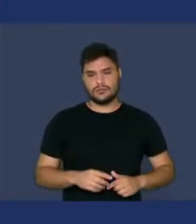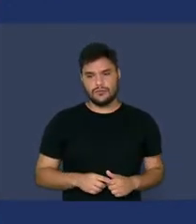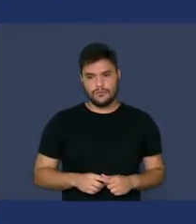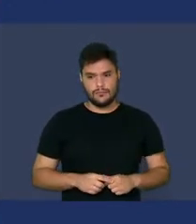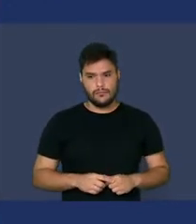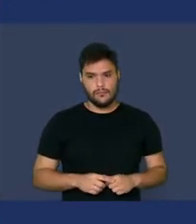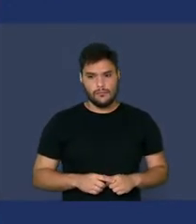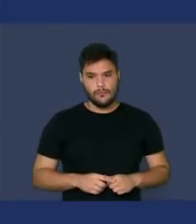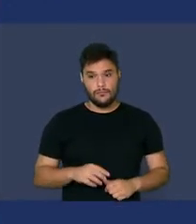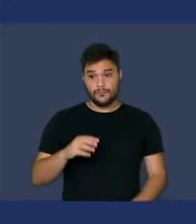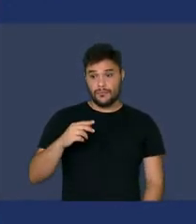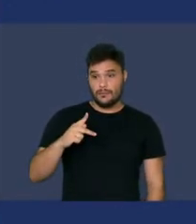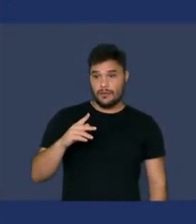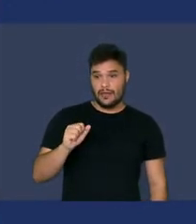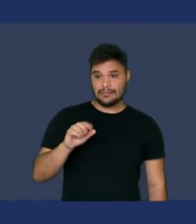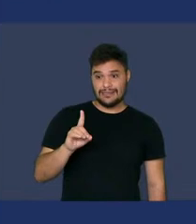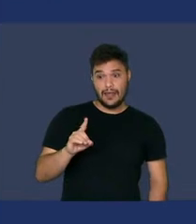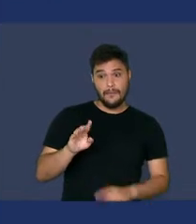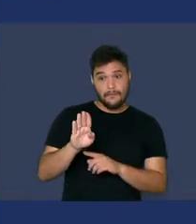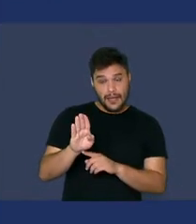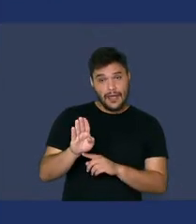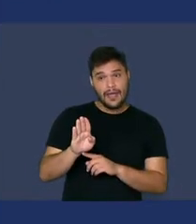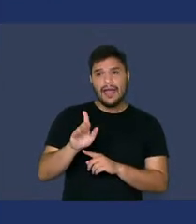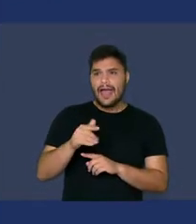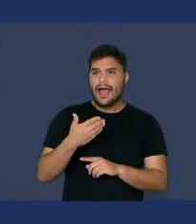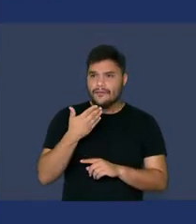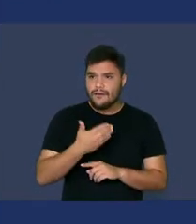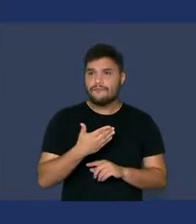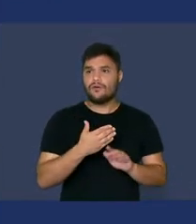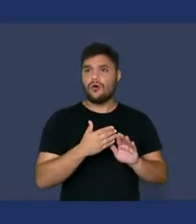DESTAQUE DO NOVO. É E PRECISO SUPRIMIR ESSA PARTE DO TEXTO O PSDB É TOTALMENTE FAVORÁVEL